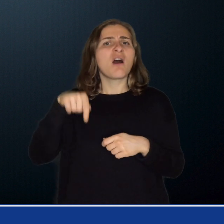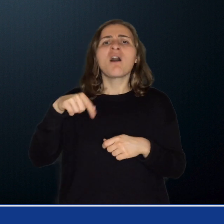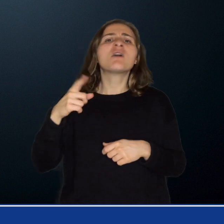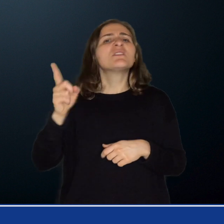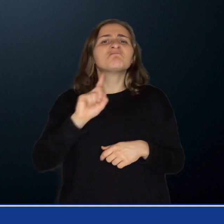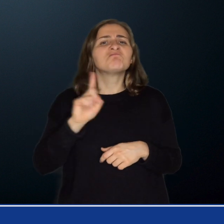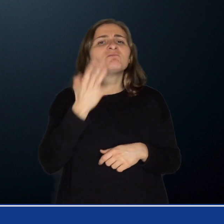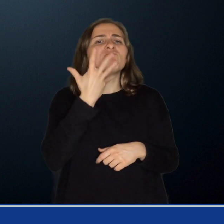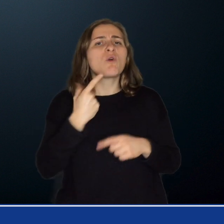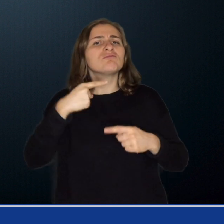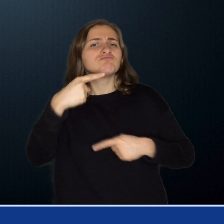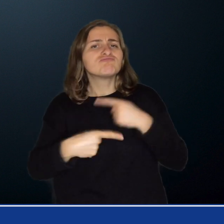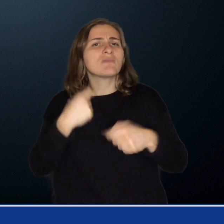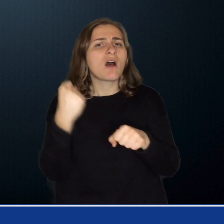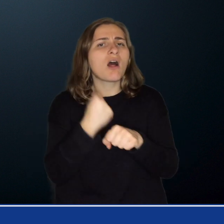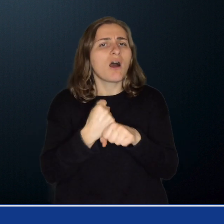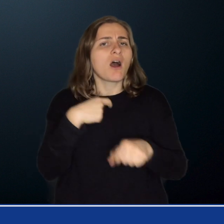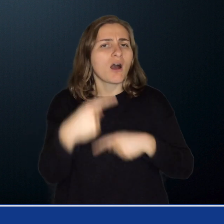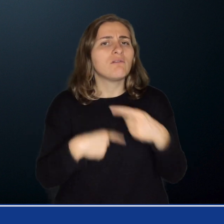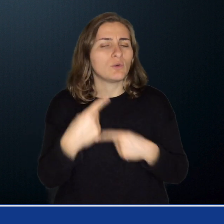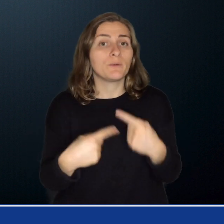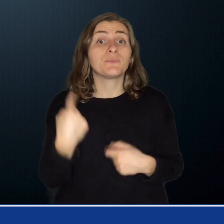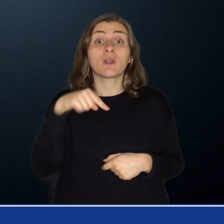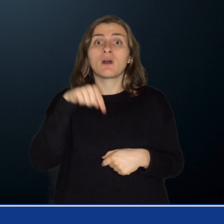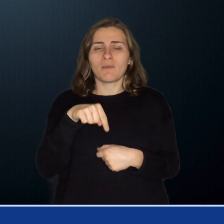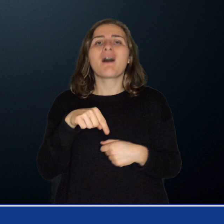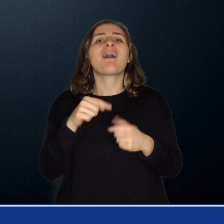e decidano di proseguire il rapporto di lavoro